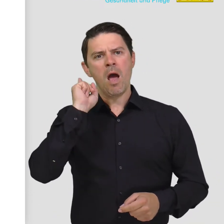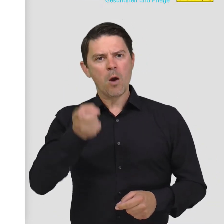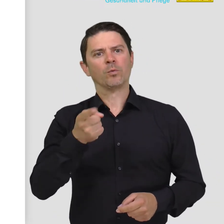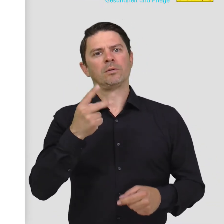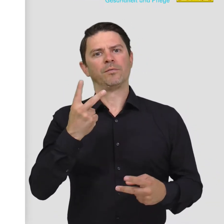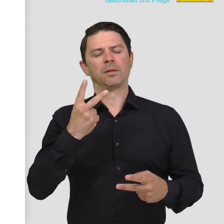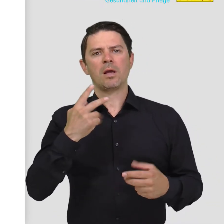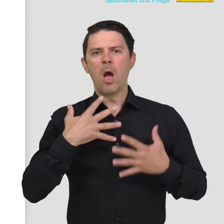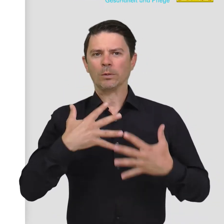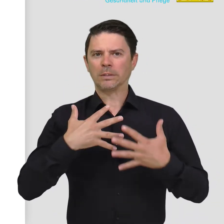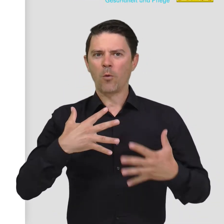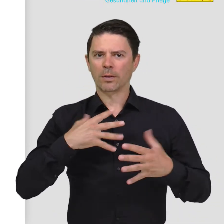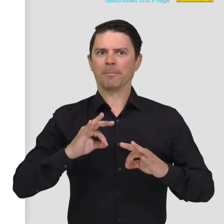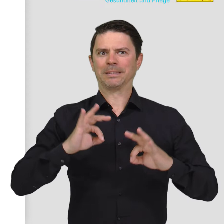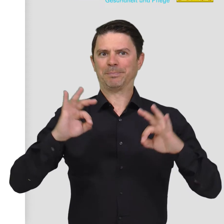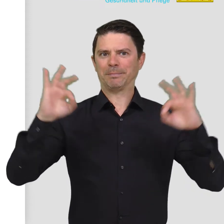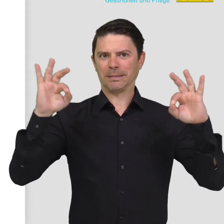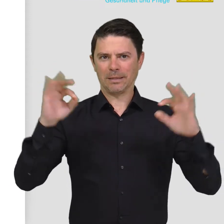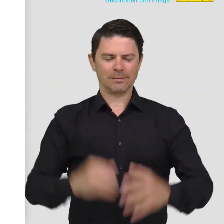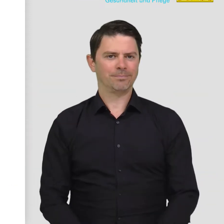und wie nebenbei die eigene Ausdauer erhöhen.